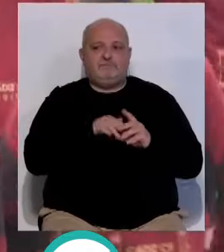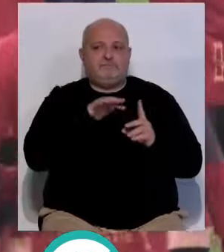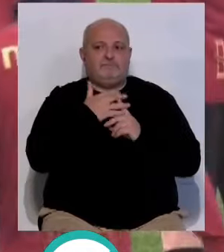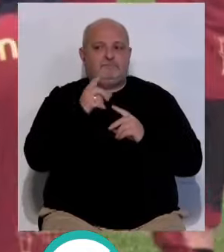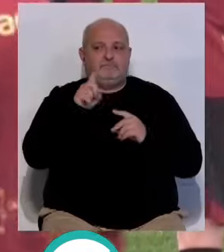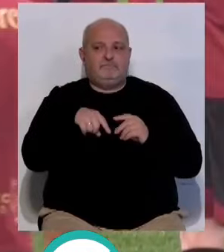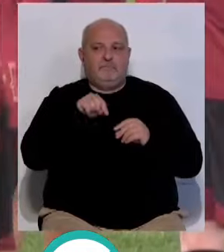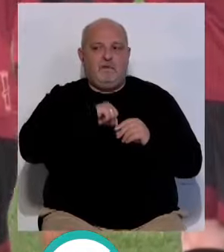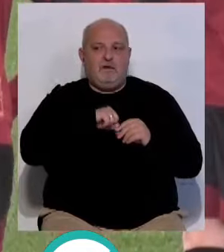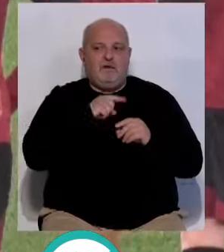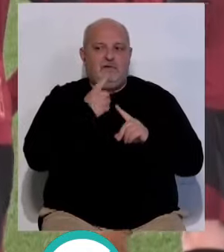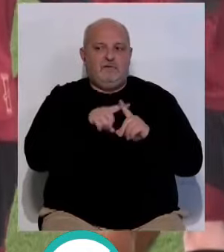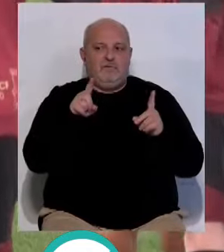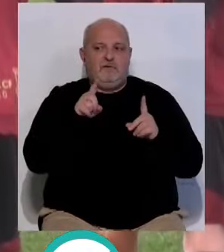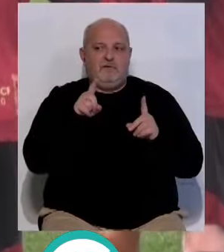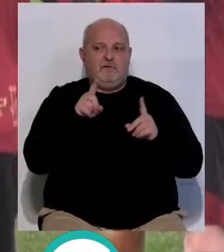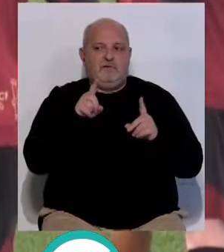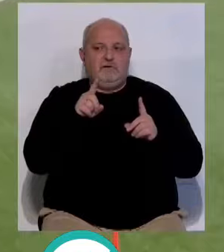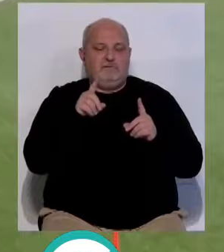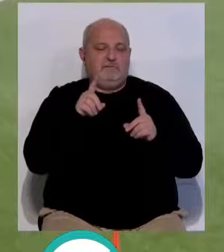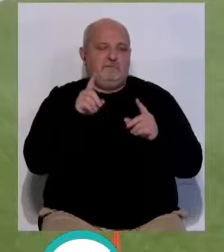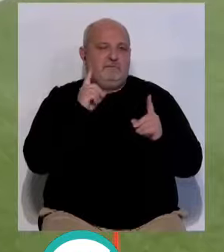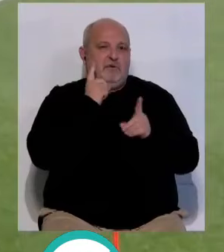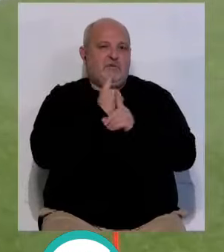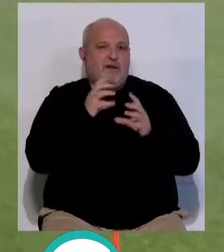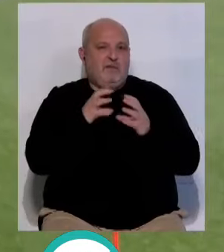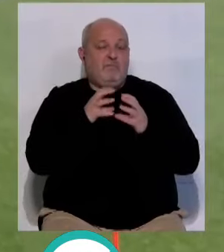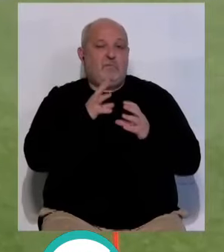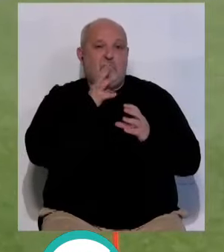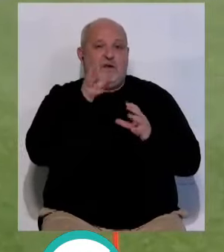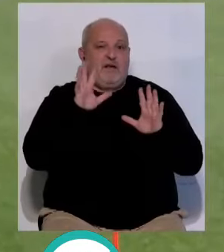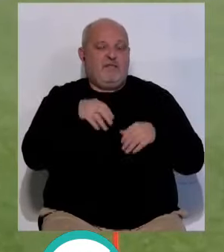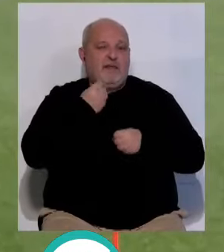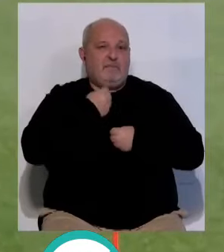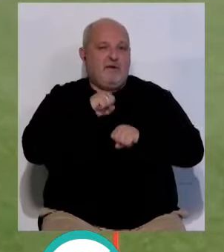un poco atípica la del partido frente a la granada porque el calle está eliminado de de la Copa del